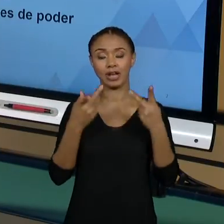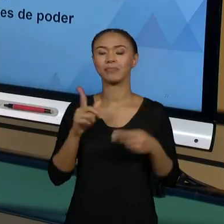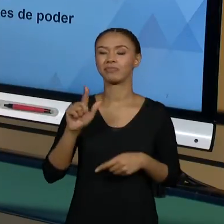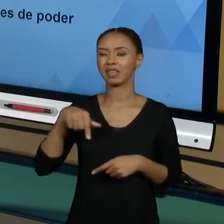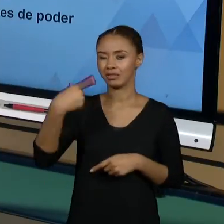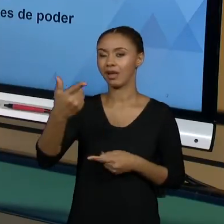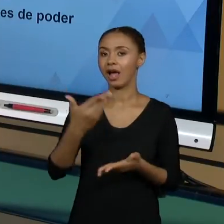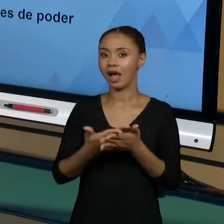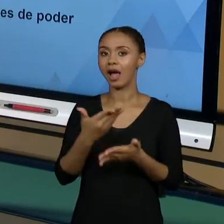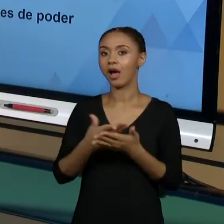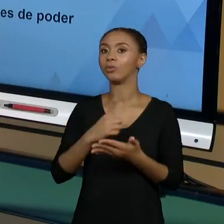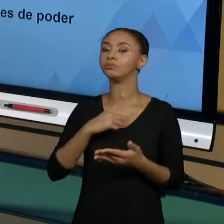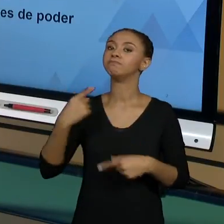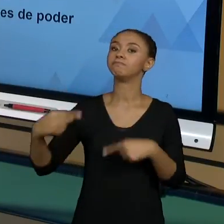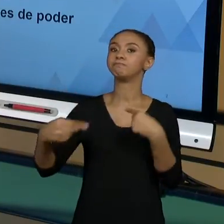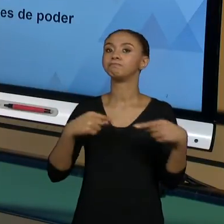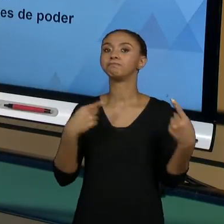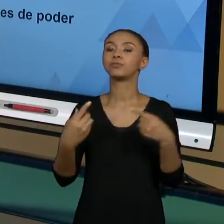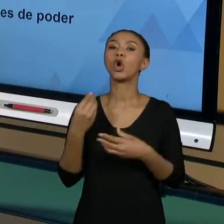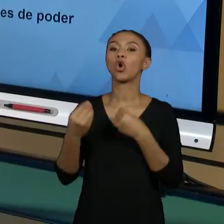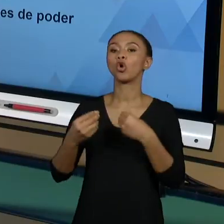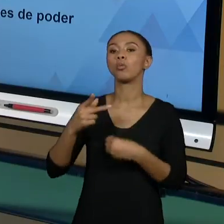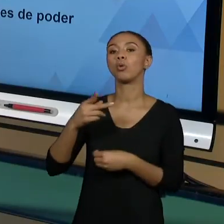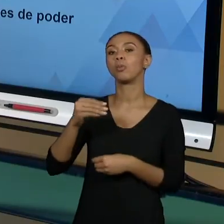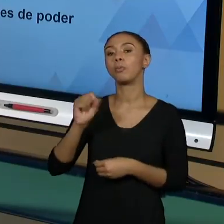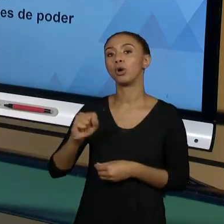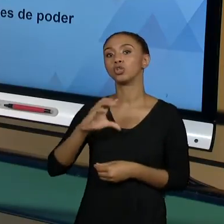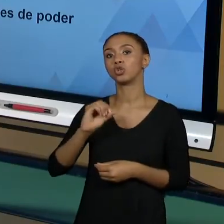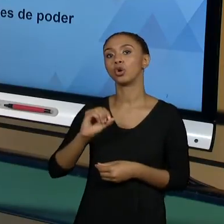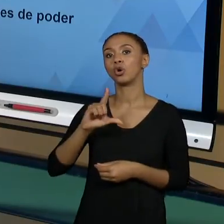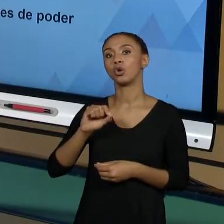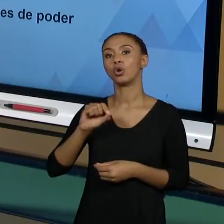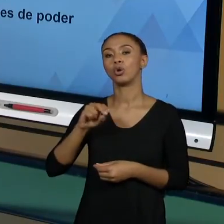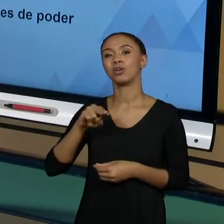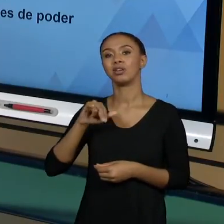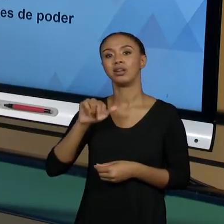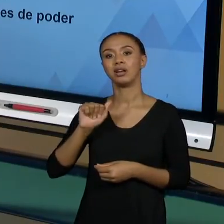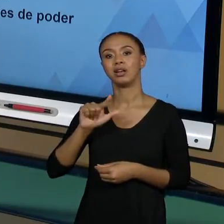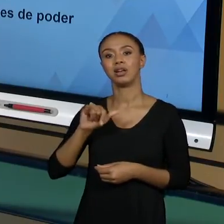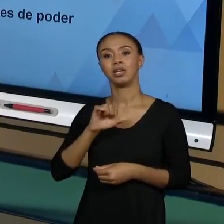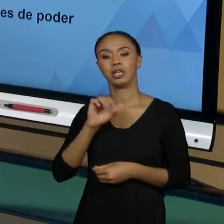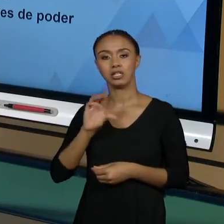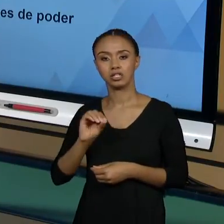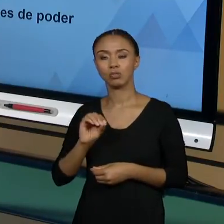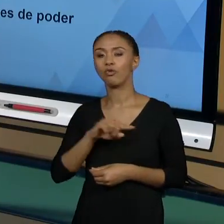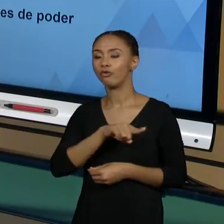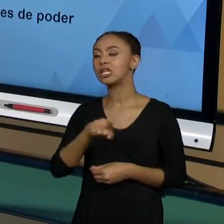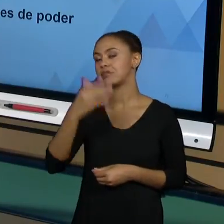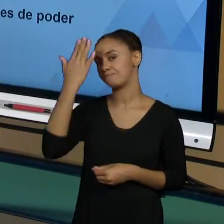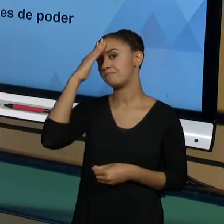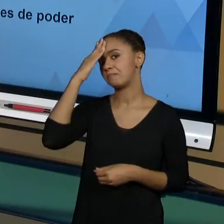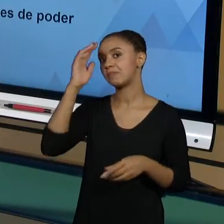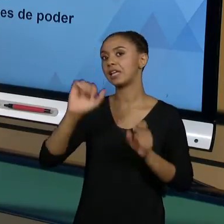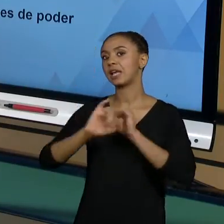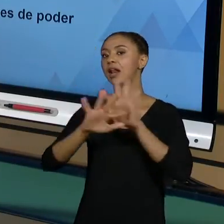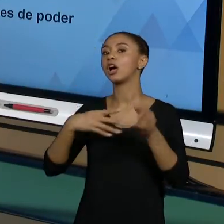DISCUTIR O PÓS-COLONIALISMO, A GENTE VAI RECUPERAR ESSA IDEIA PARA VOCÊS ENTENDEREM COMO ESSAS COISAS OPERAM NO TECIDO SOCIAL. BOM, DITO